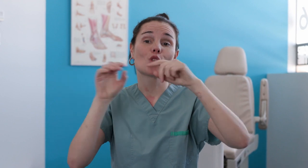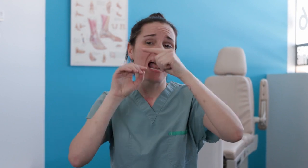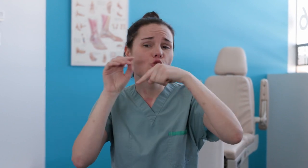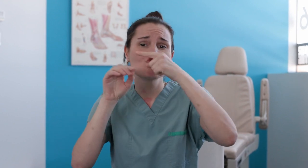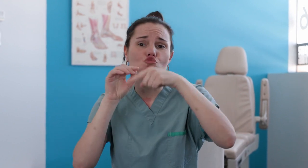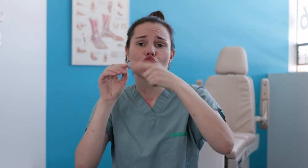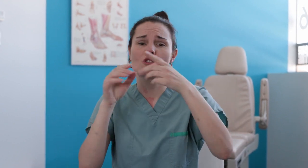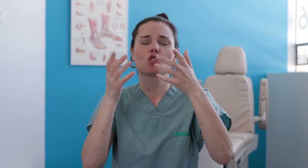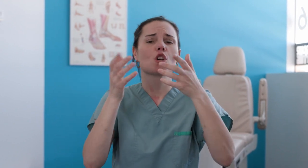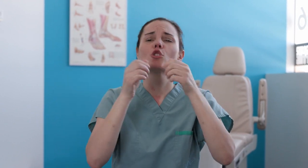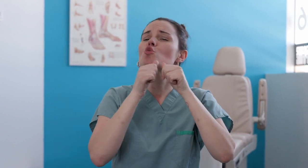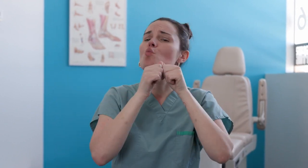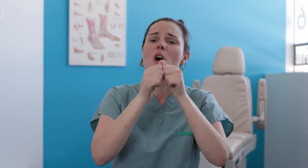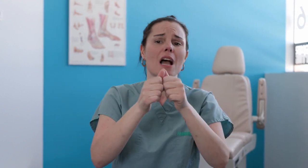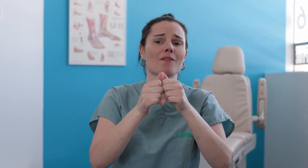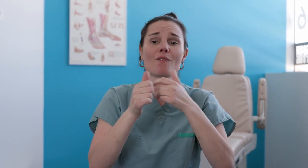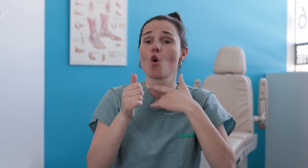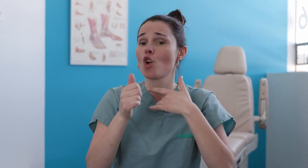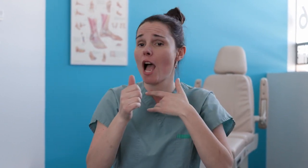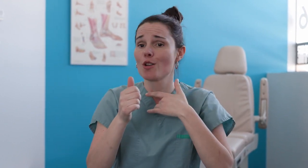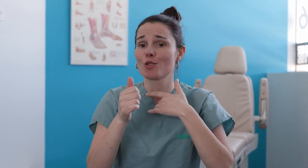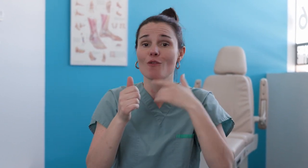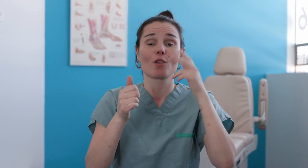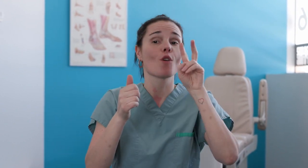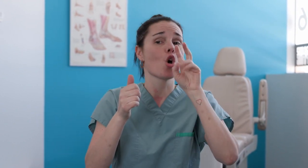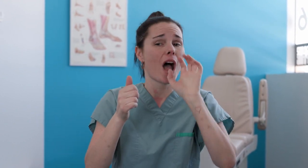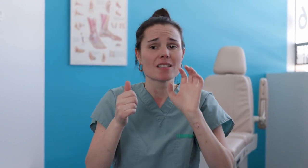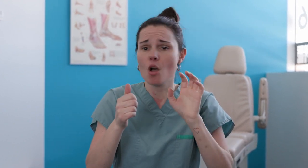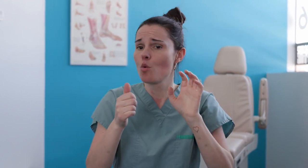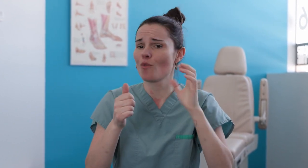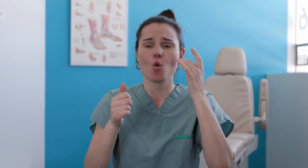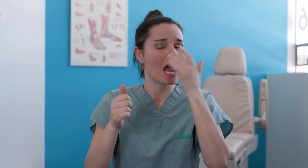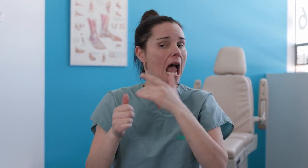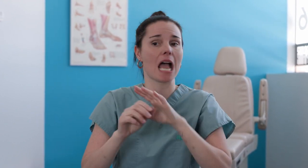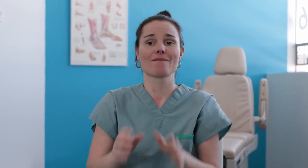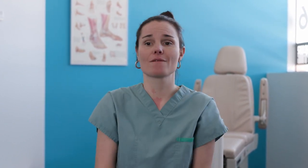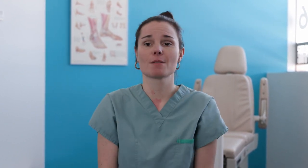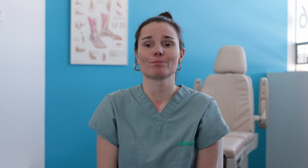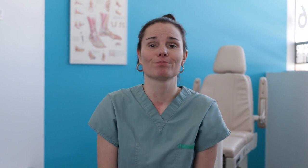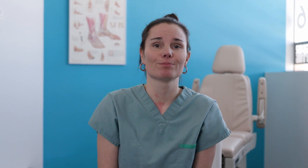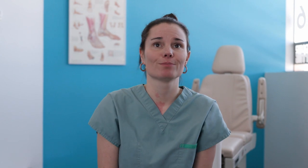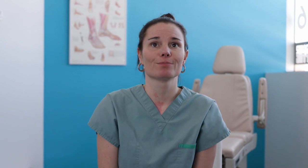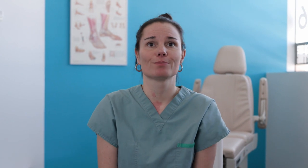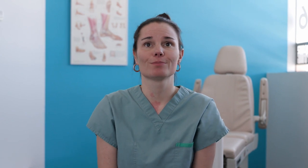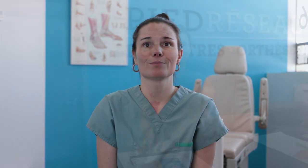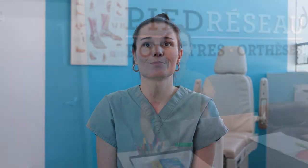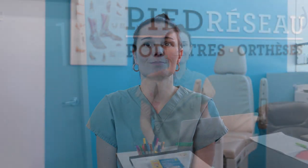de leur mettre des bâtons dans les roues, de suivre votre coeur, votre vocation et vos rêves.